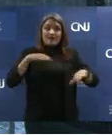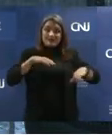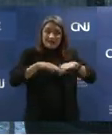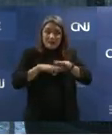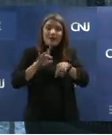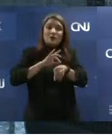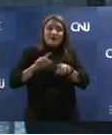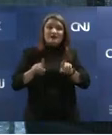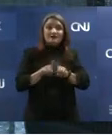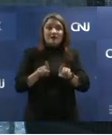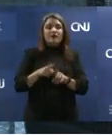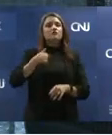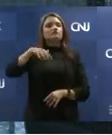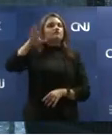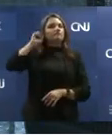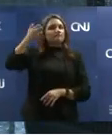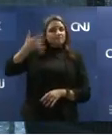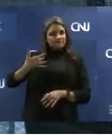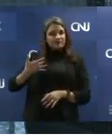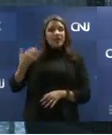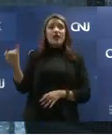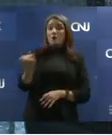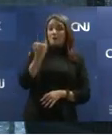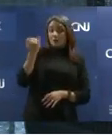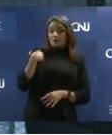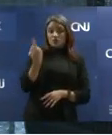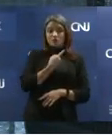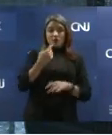é muito importante para nós, do Ministério da Mulher, da família e dos direitos